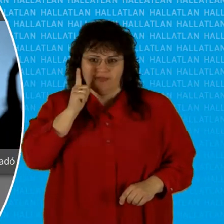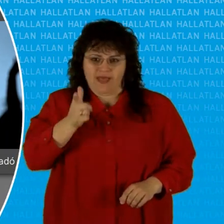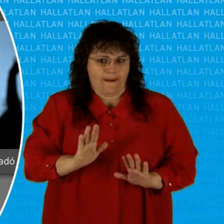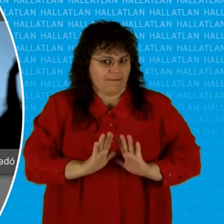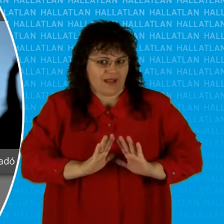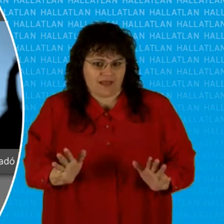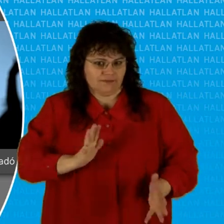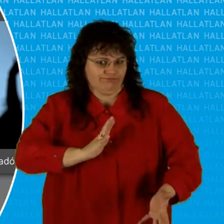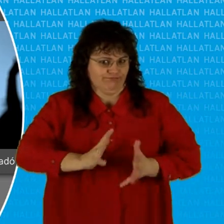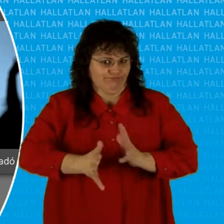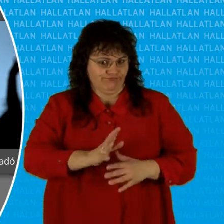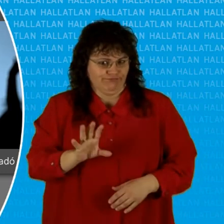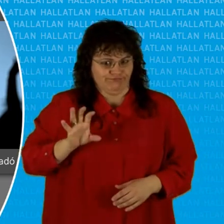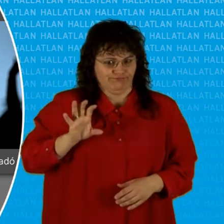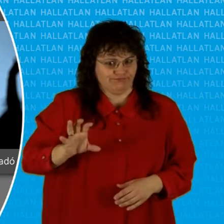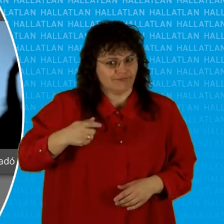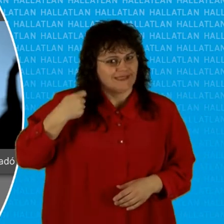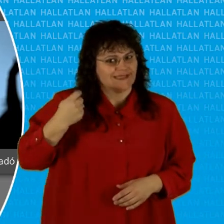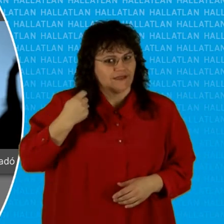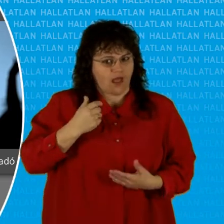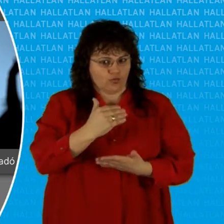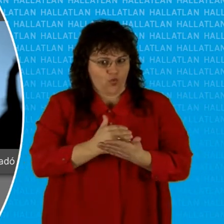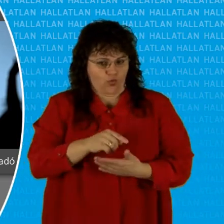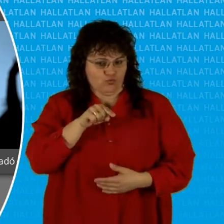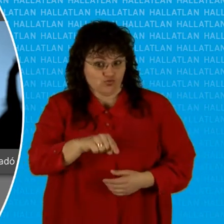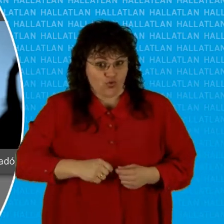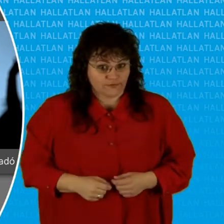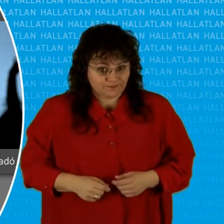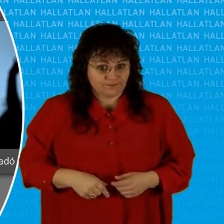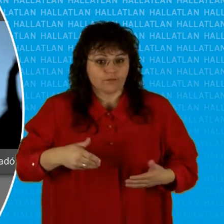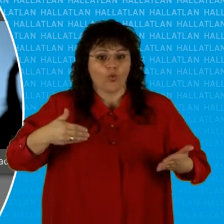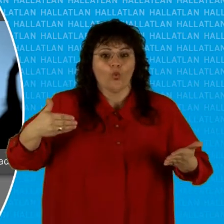márciustól nem lesznek jelnyelvi tolmácsolással ellátott híradó-adások a csatornán.